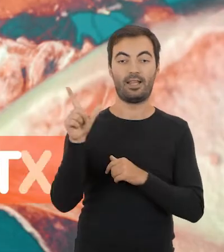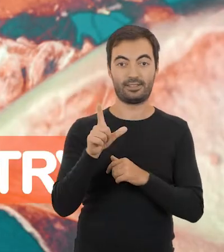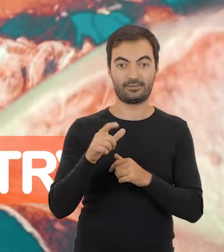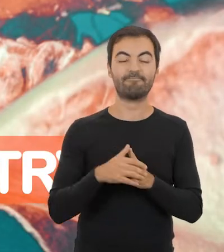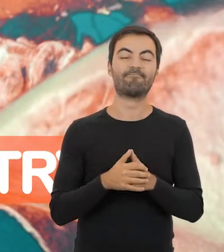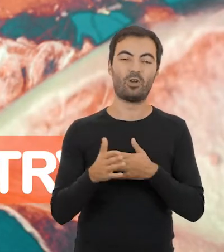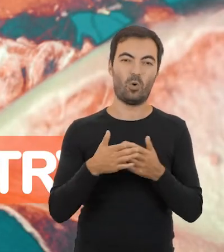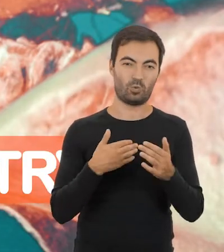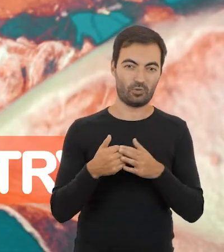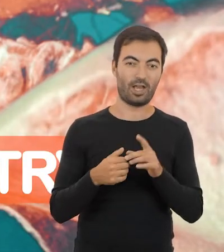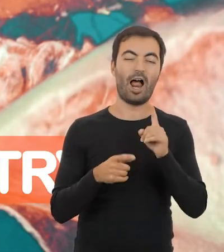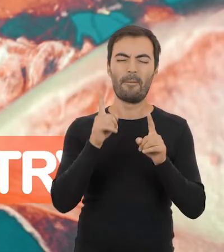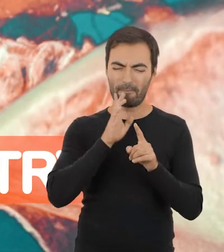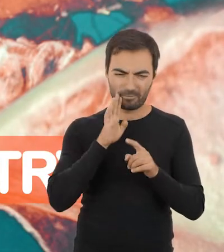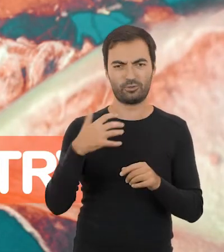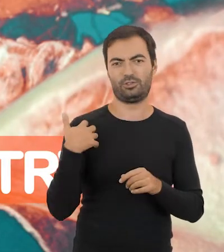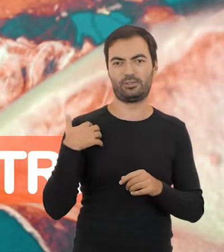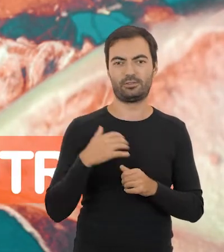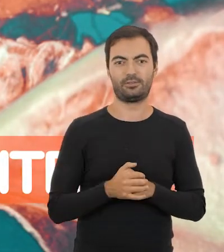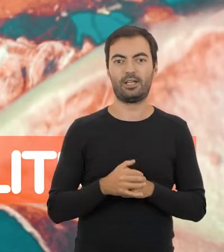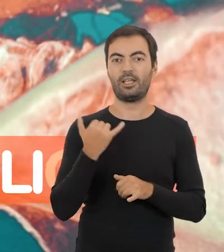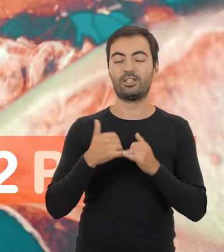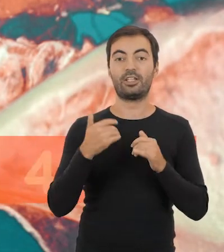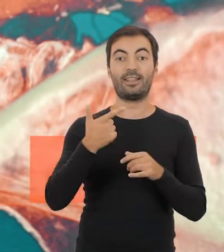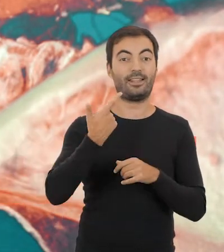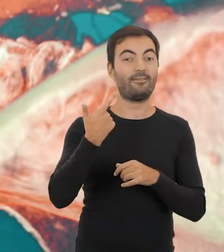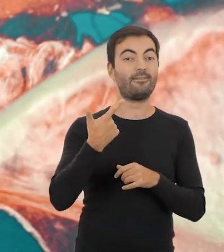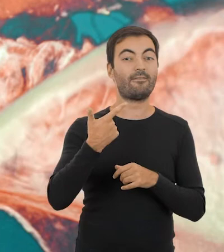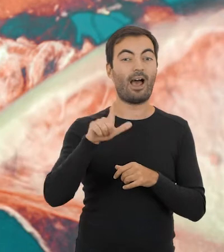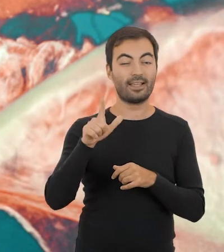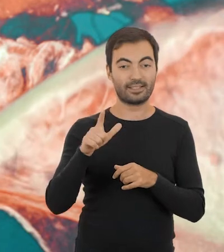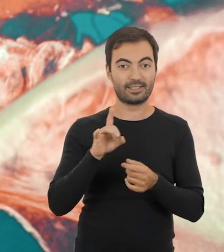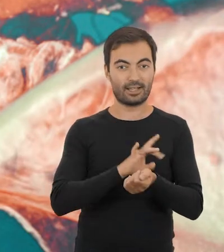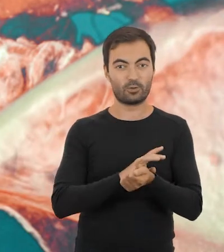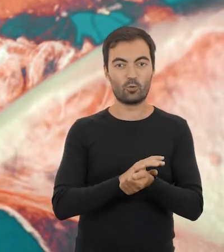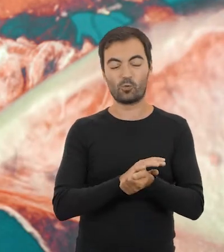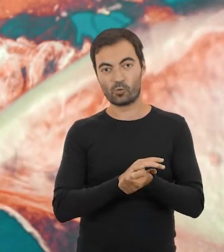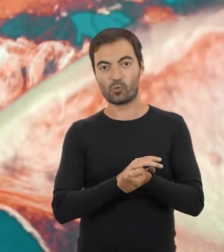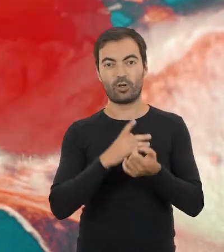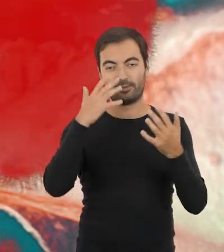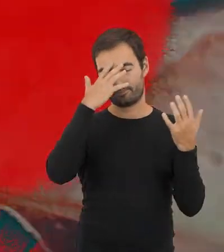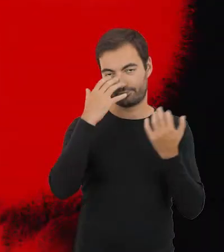szybka utrata 2 litrów krwi prowadzi do utraty świadomości i może doprowadzić do zgonu.